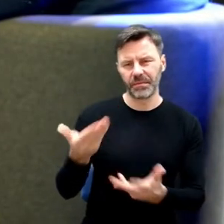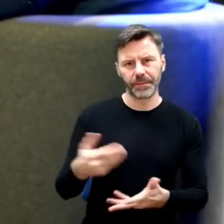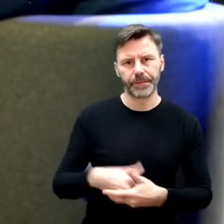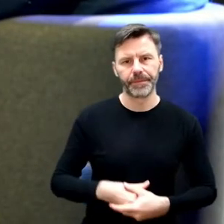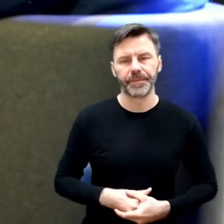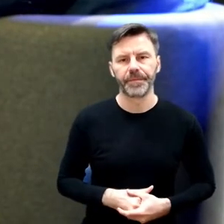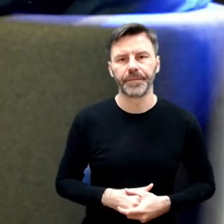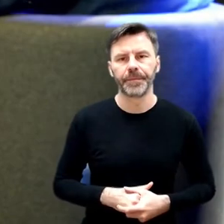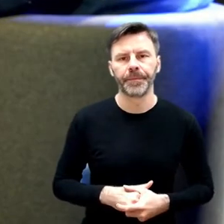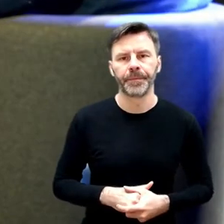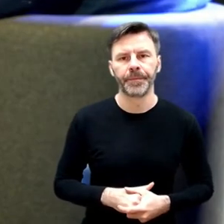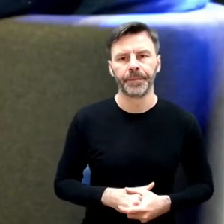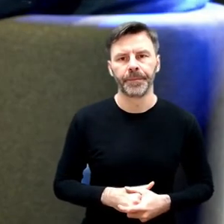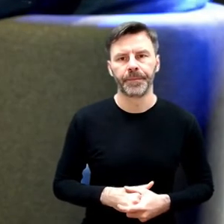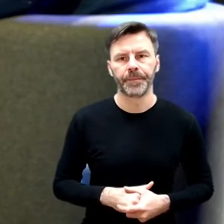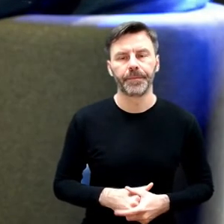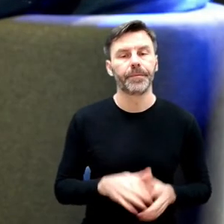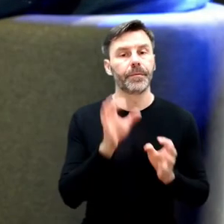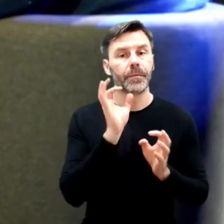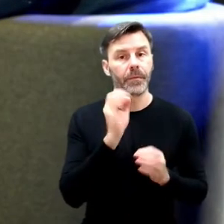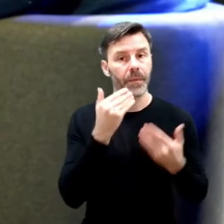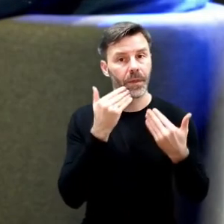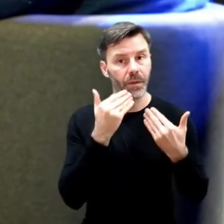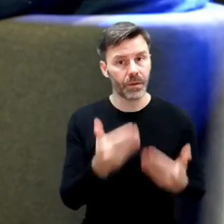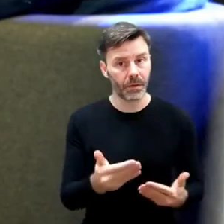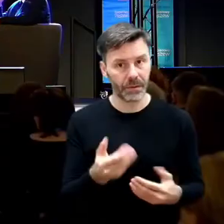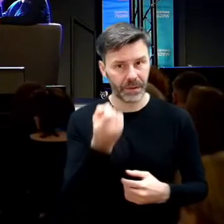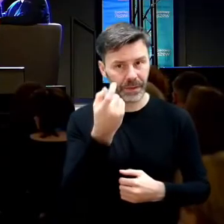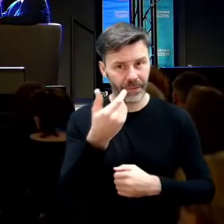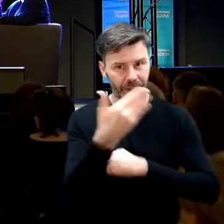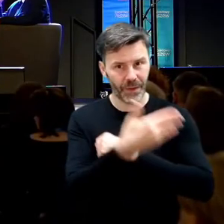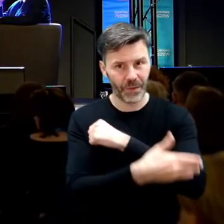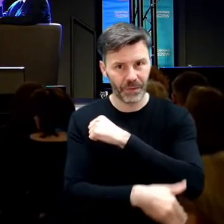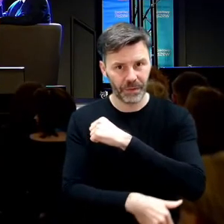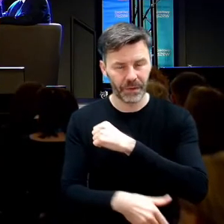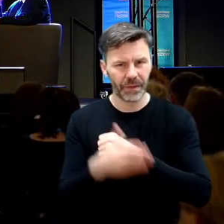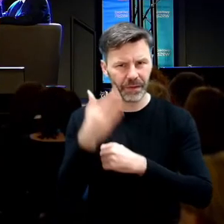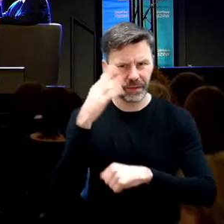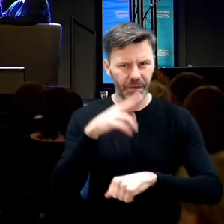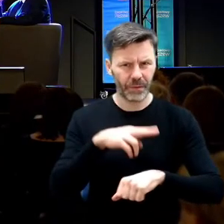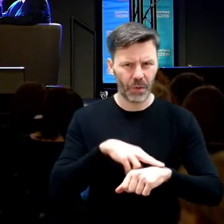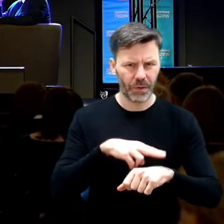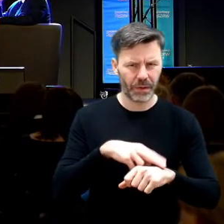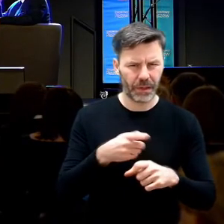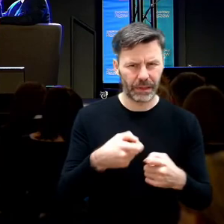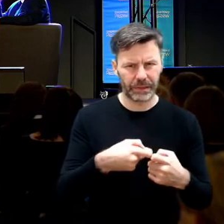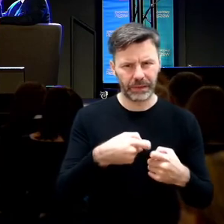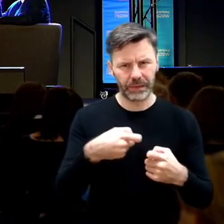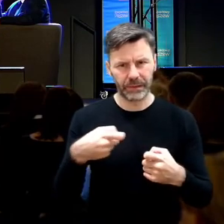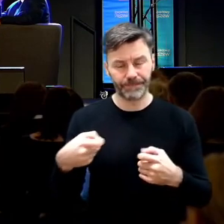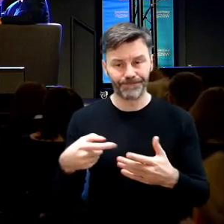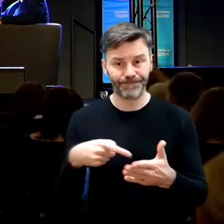Dobrze, to dziękuję. Dochodzimy powoli do końca, mimo że mieliśmy to przesunięcie na starcie, to ono właśnie już też nam się przesuwa.